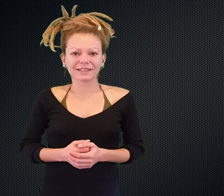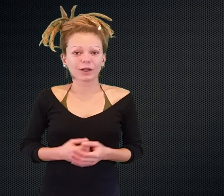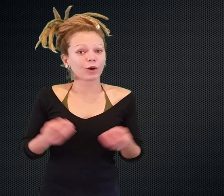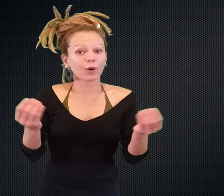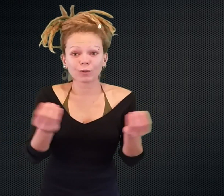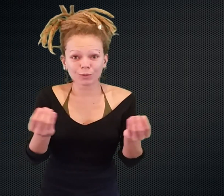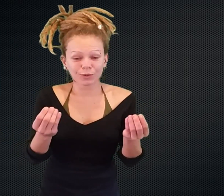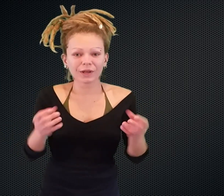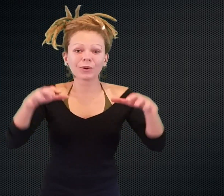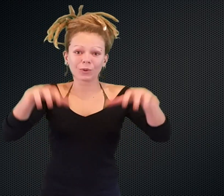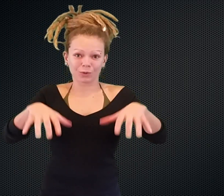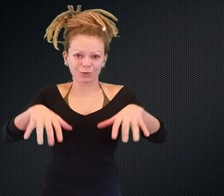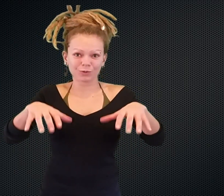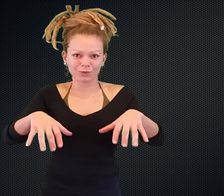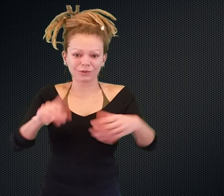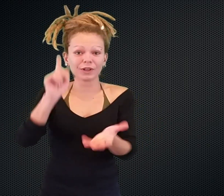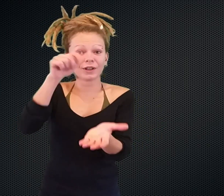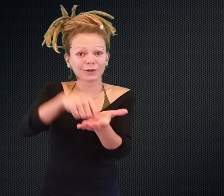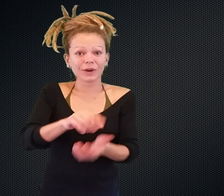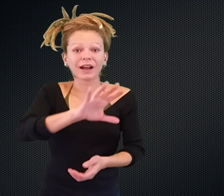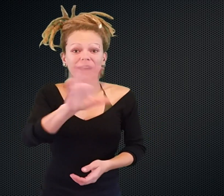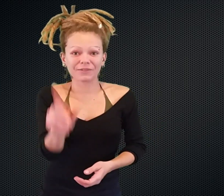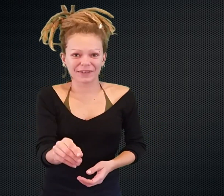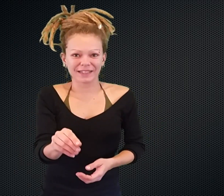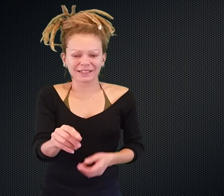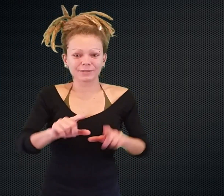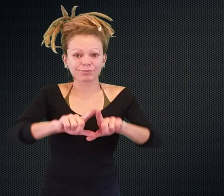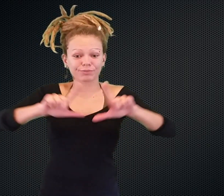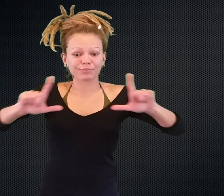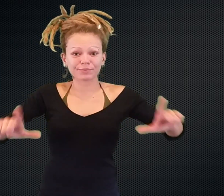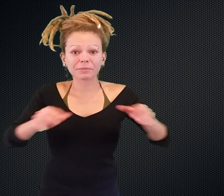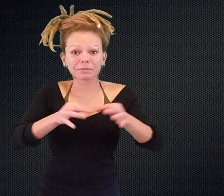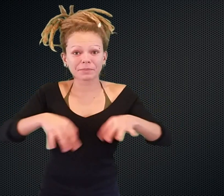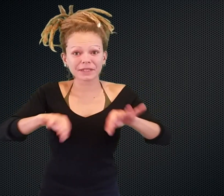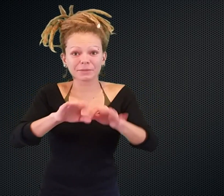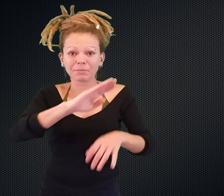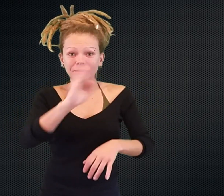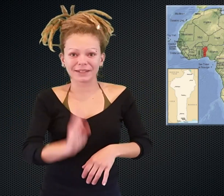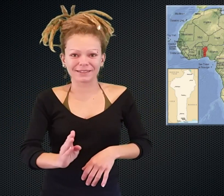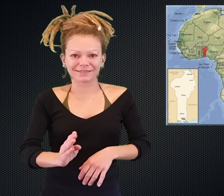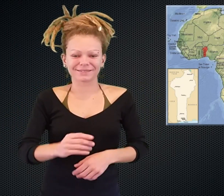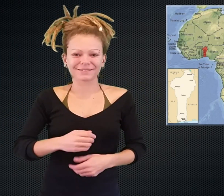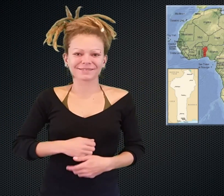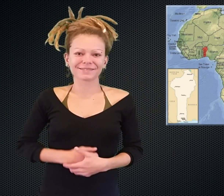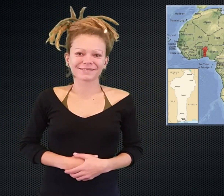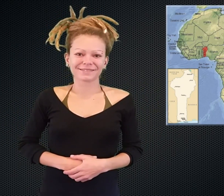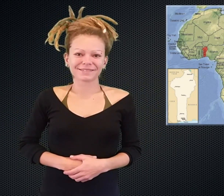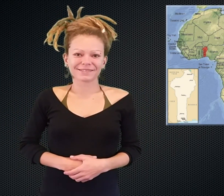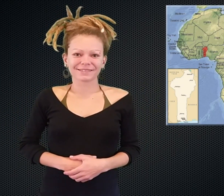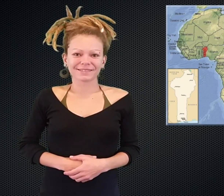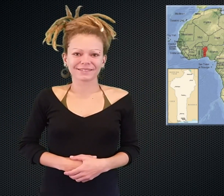à Cotonou en Afrique. Et plus précisément au Bénin.